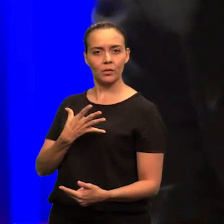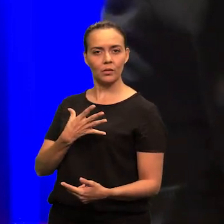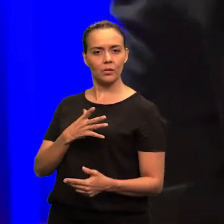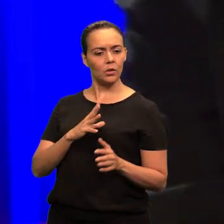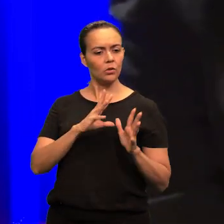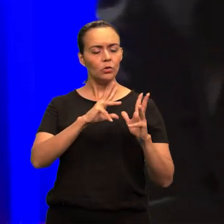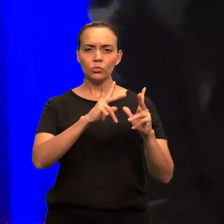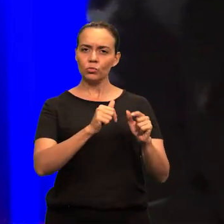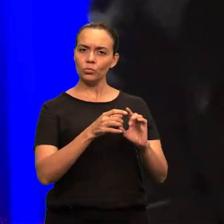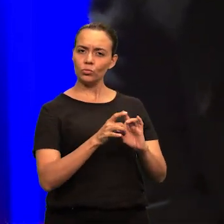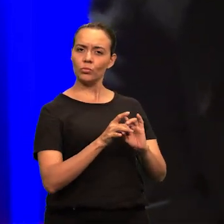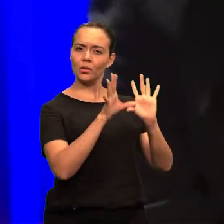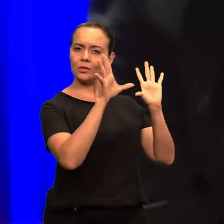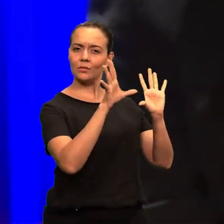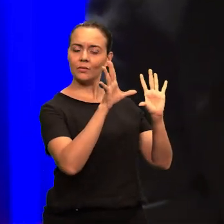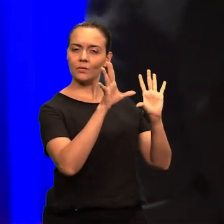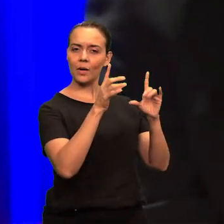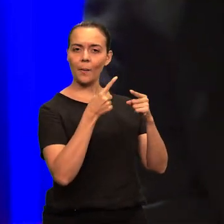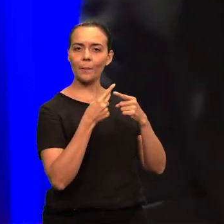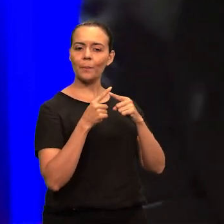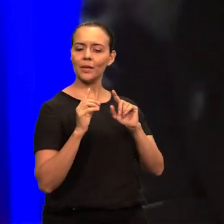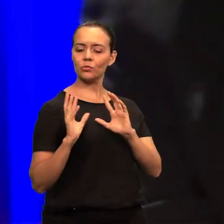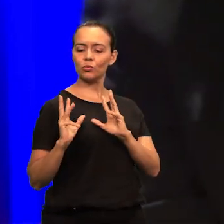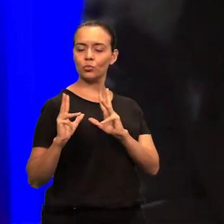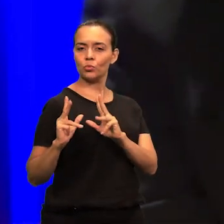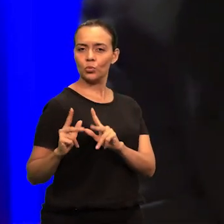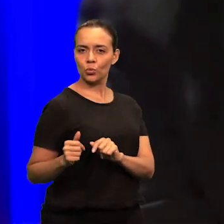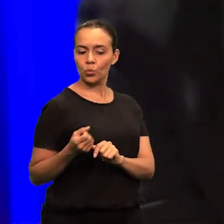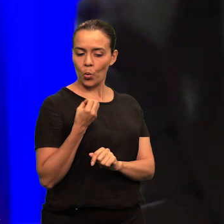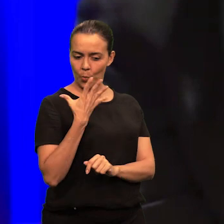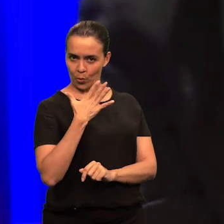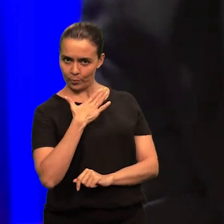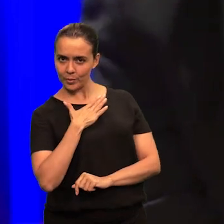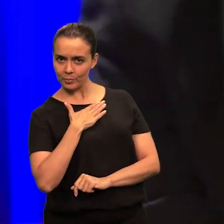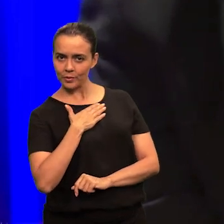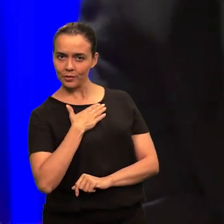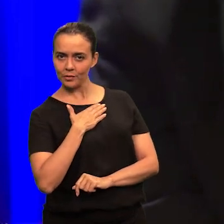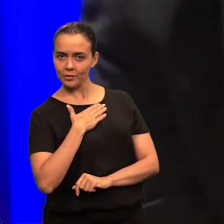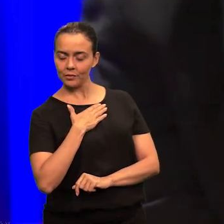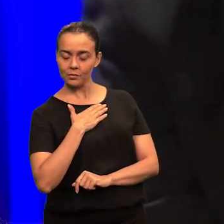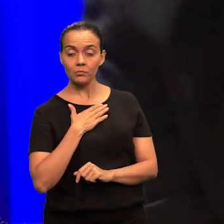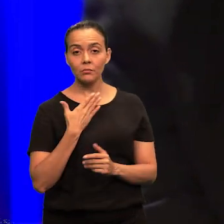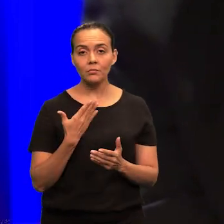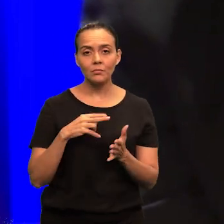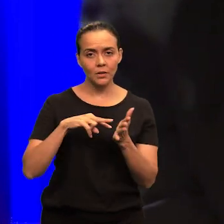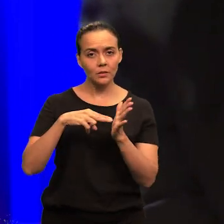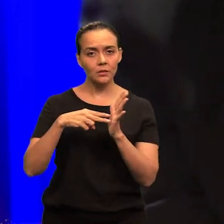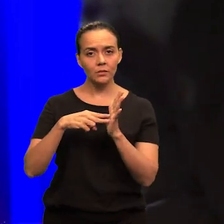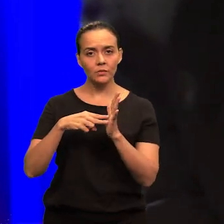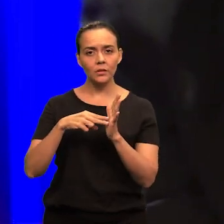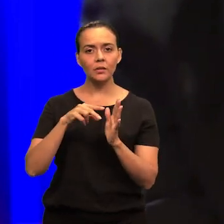Tudo me é lícito, mas nem tudo me convém. E aí está a ideia de liberdade. Liberdade por isso.